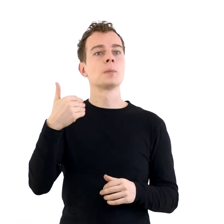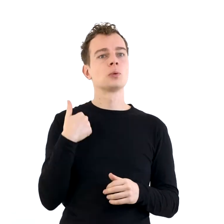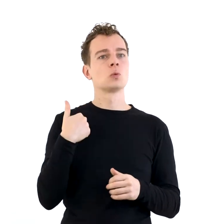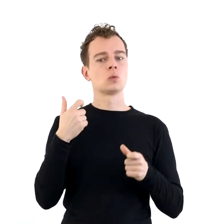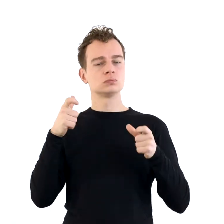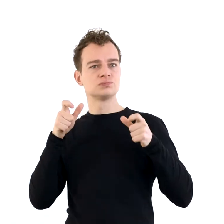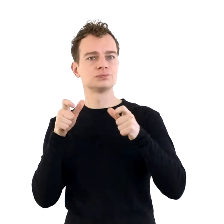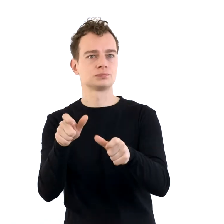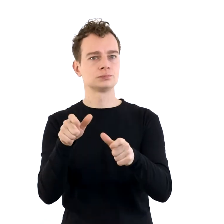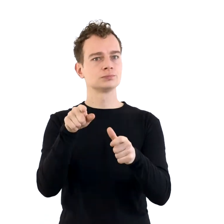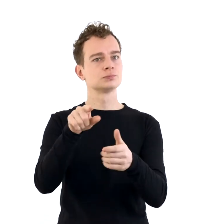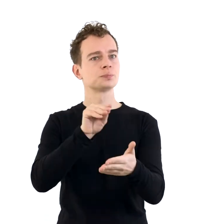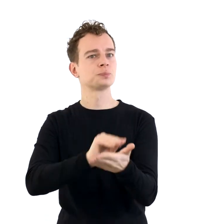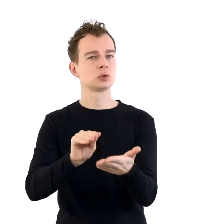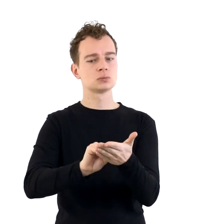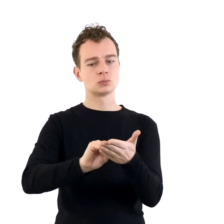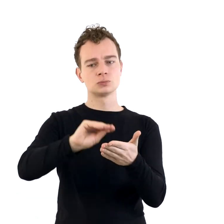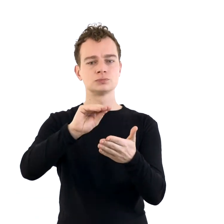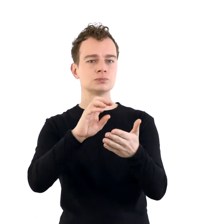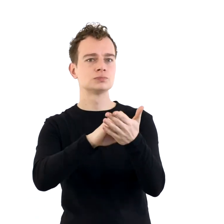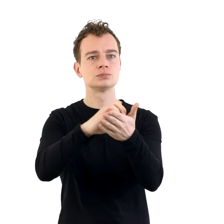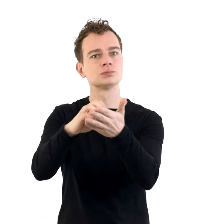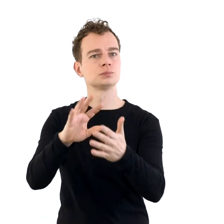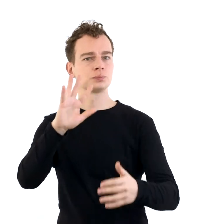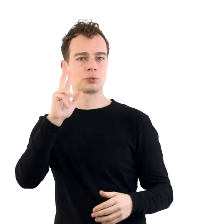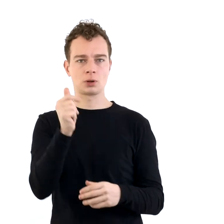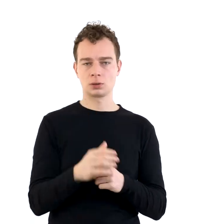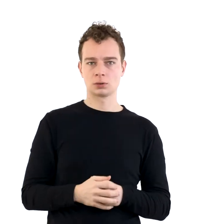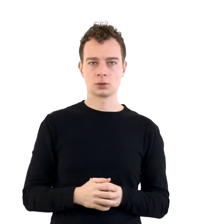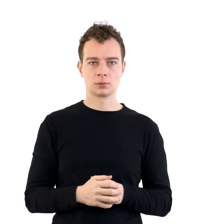Nacisk był kładziony na piękną kaligrafię pisma.